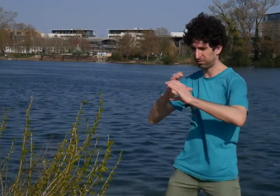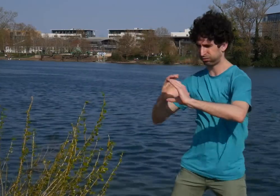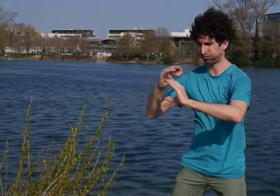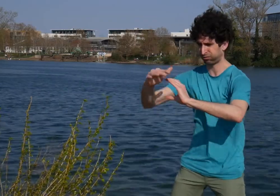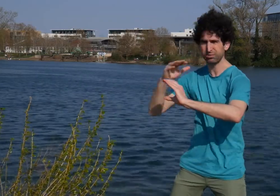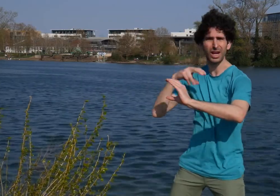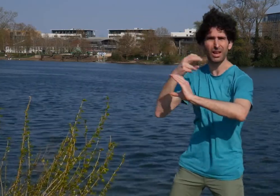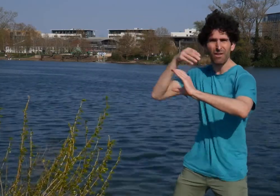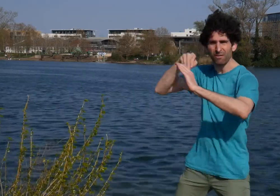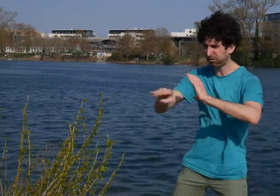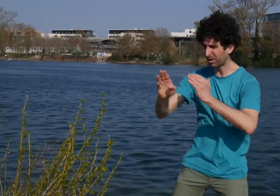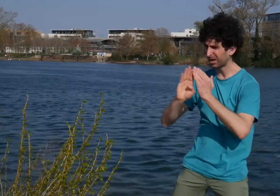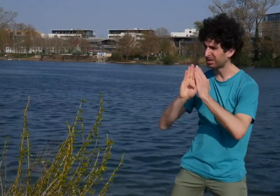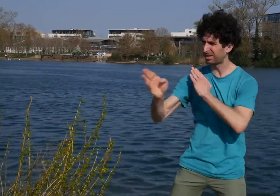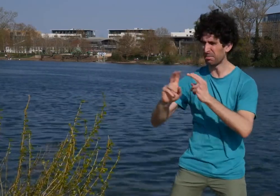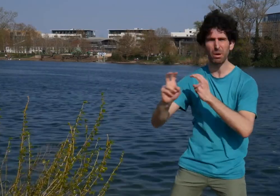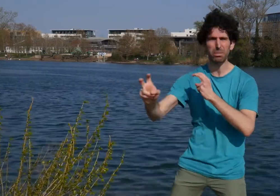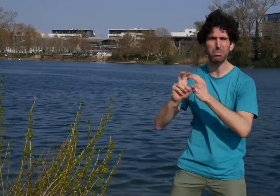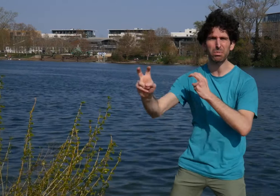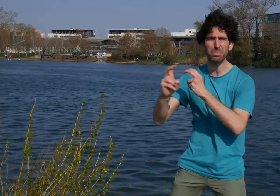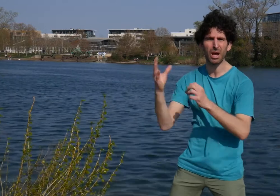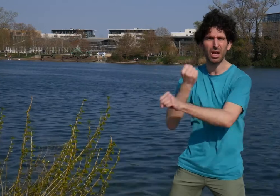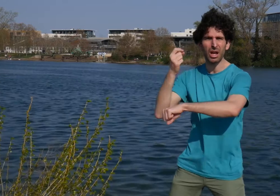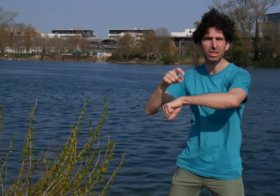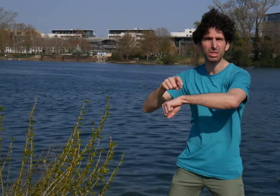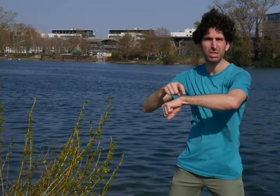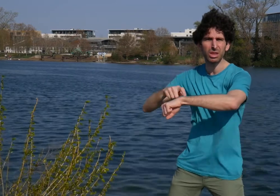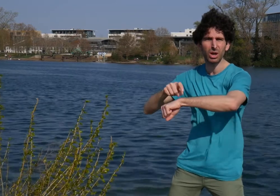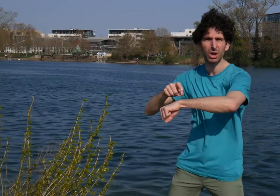créer un tunnel sous-marin où des trains font la navette. Ainsi, on gagne du temps.